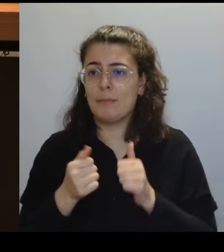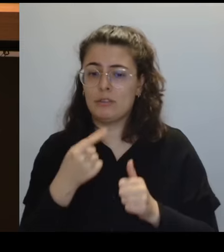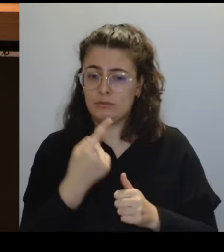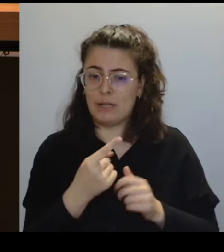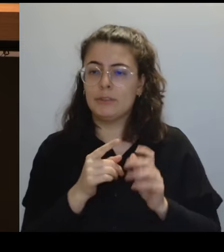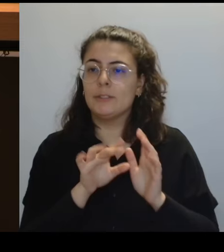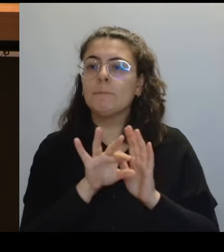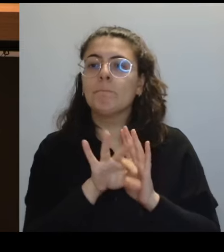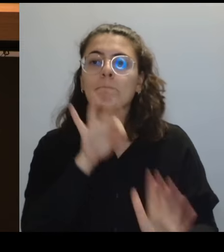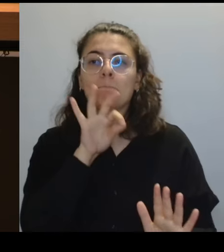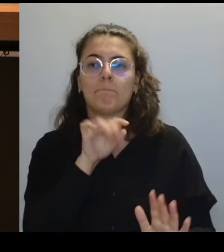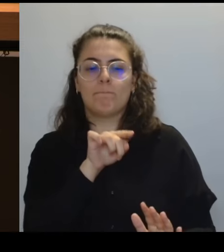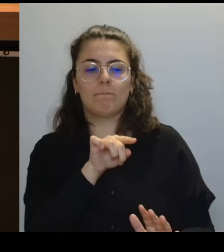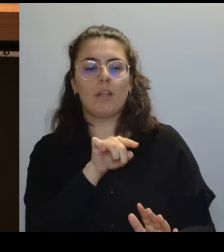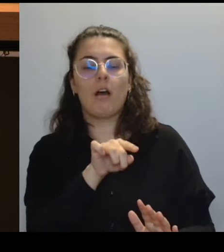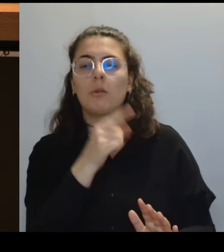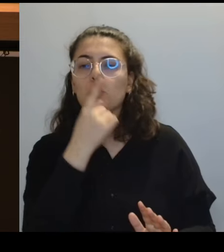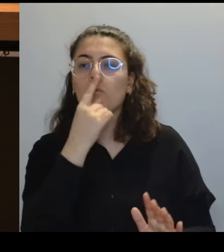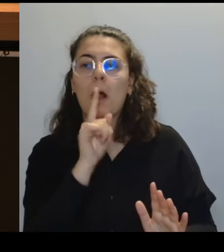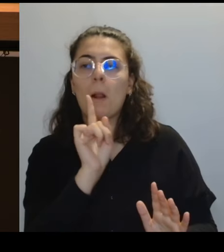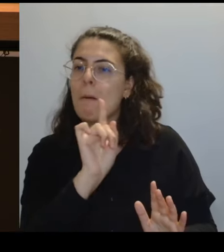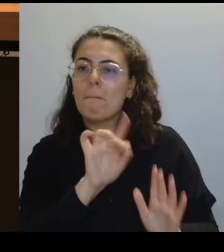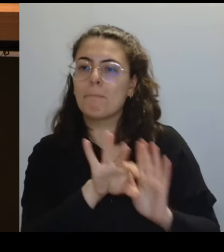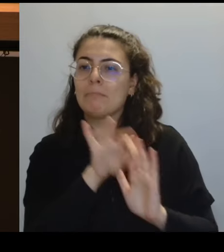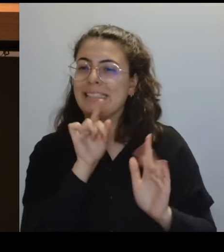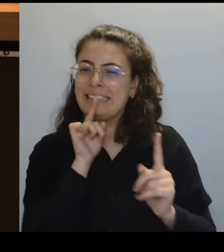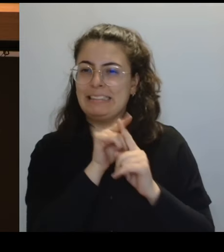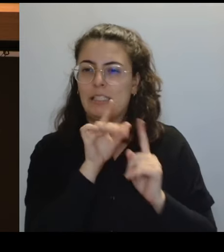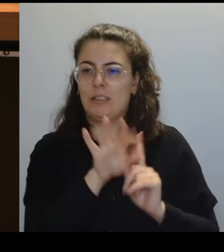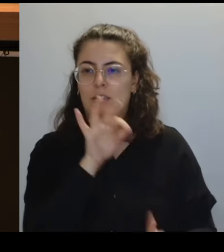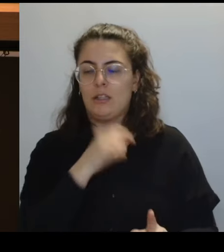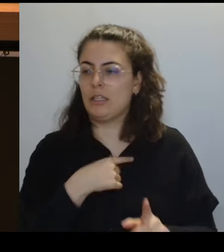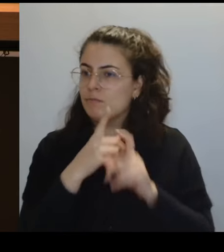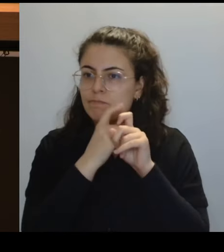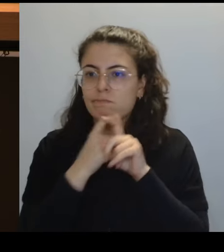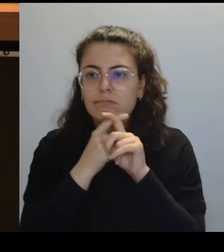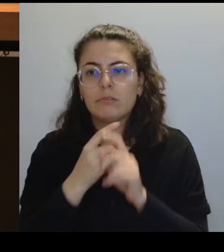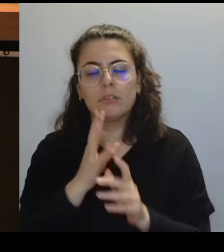Da habe ich mir zum Teil den Mund fusselig geredet bei den Kontrolleuren, wenn die ihren Leistungsbescheid dabei hatten und